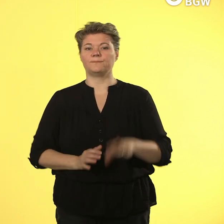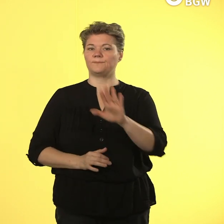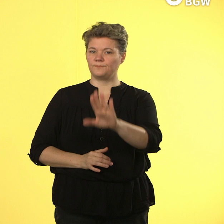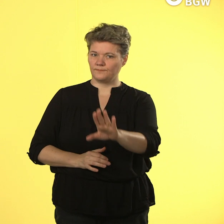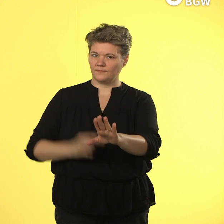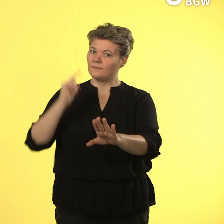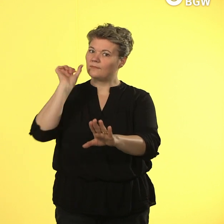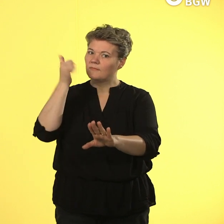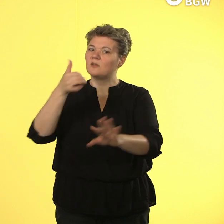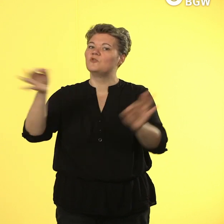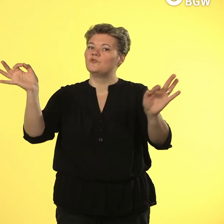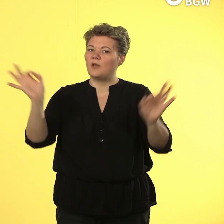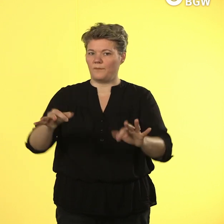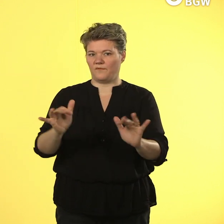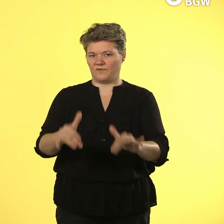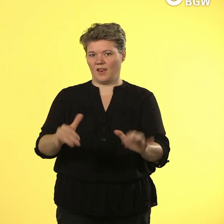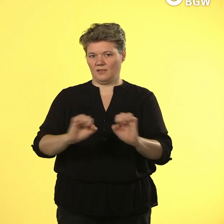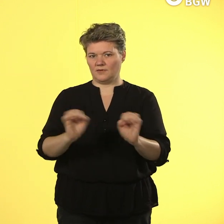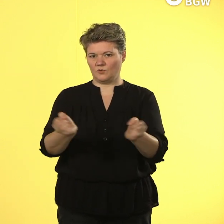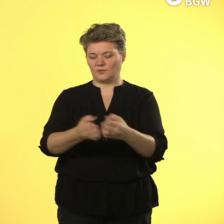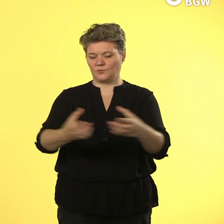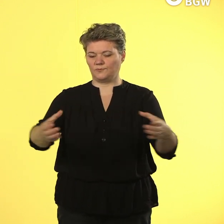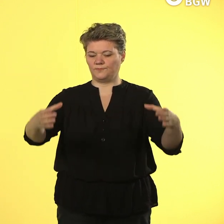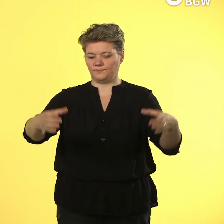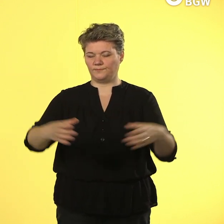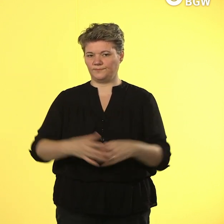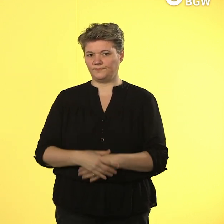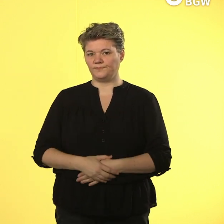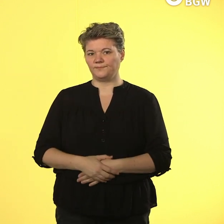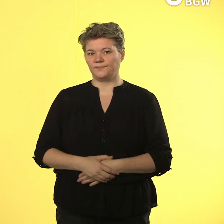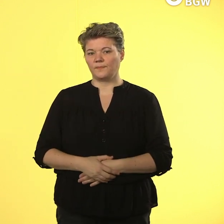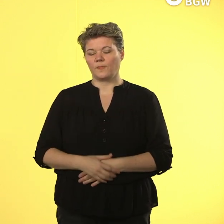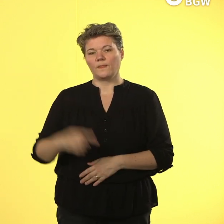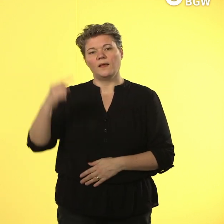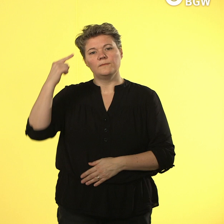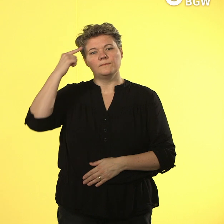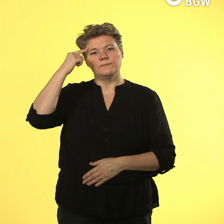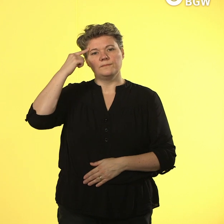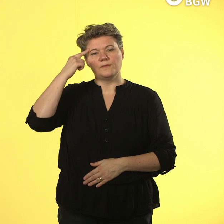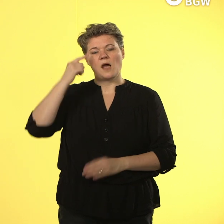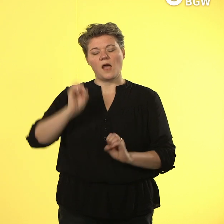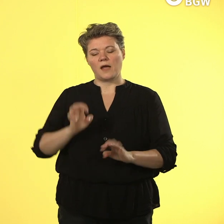Dysfunktionale Erklärungsmuster. Ich habe jetzt selbstwertdienliche Verzerrungen.